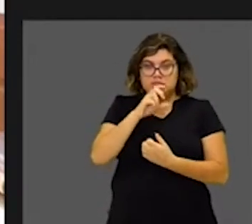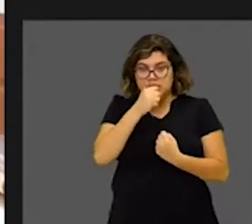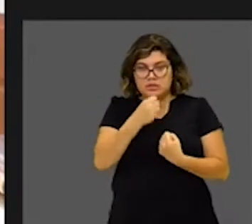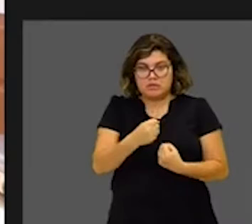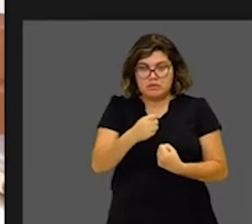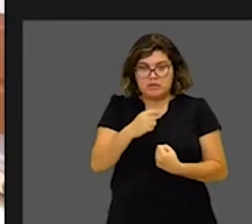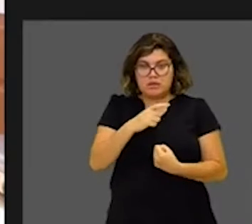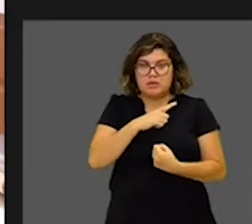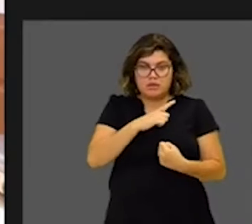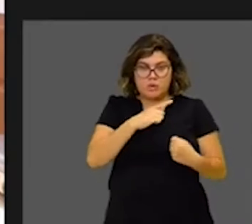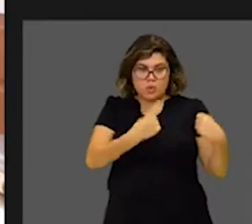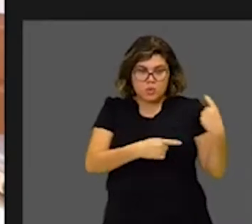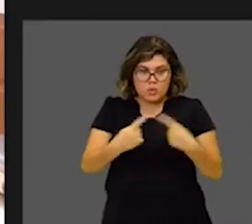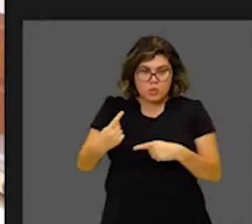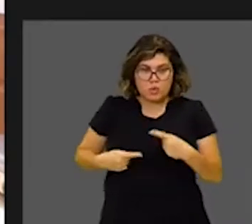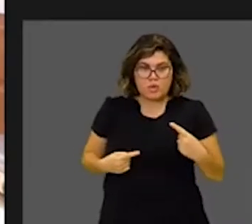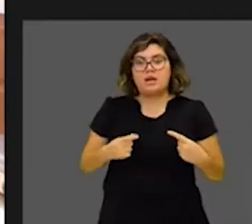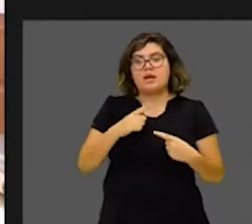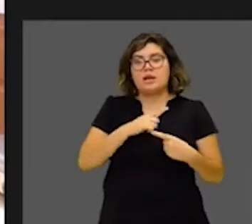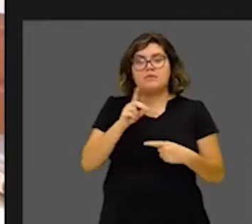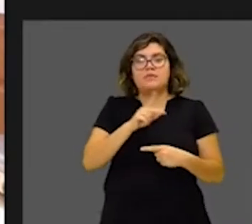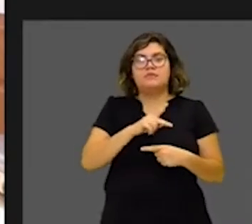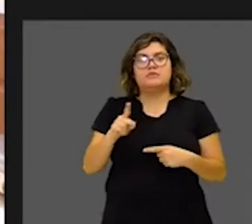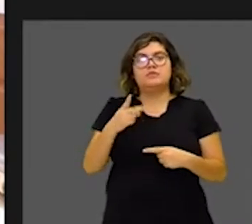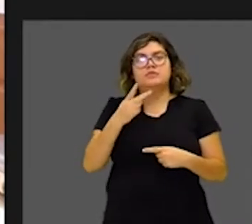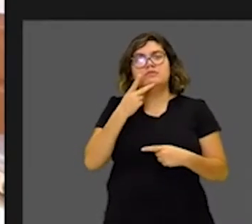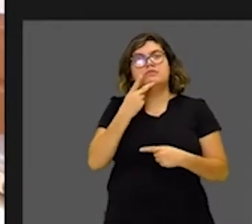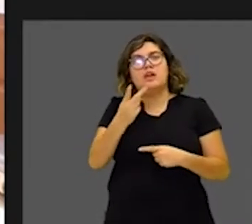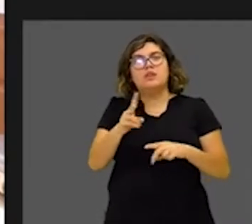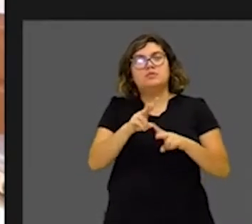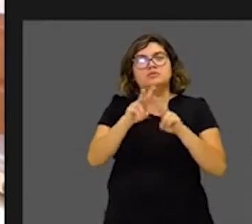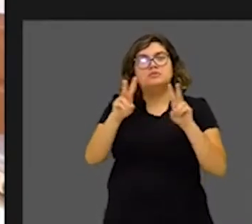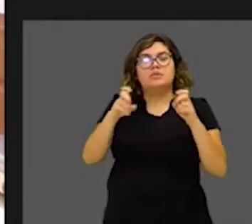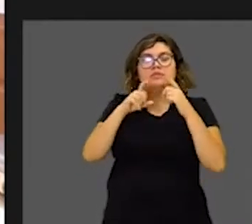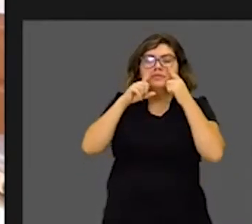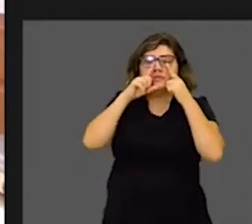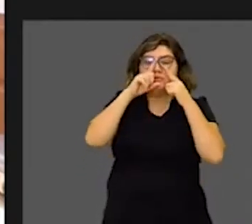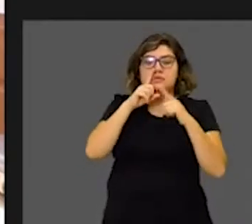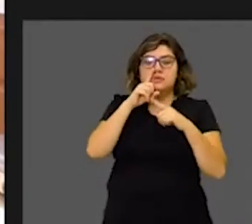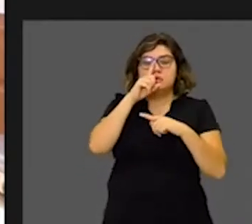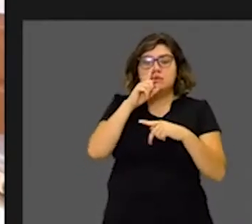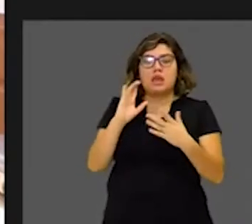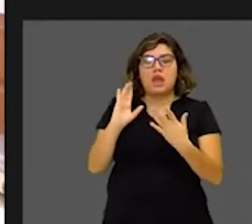discussão professora Dilene bem aprontou o risco de indeferimento alguns casos com o uso de nome